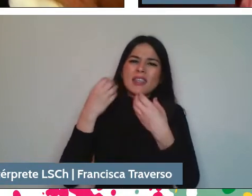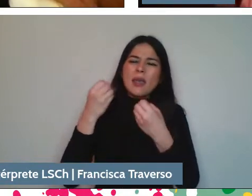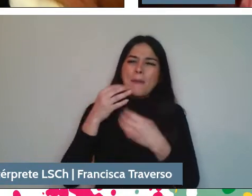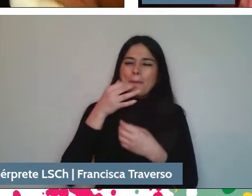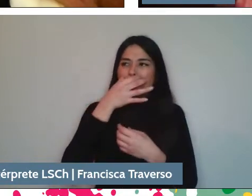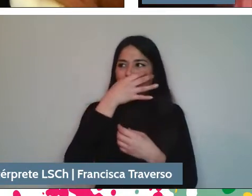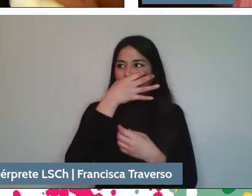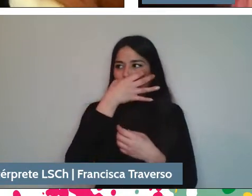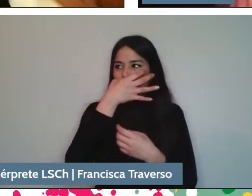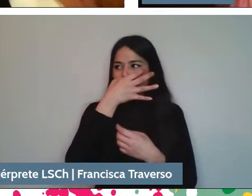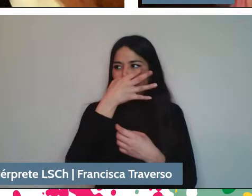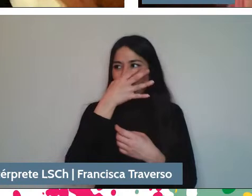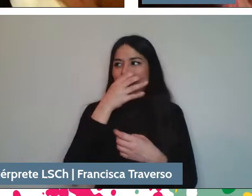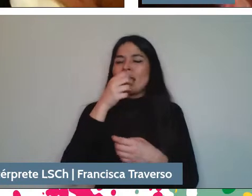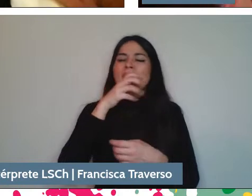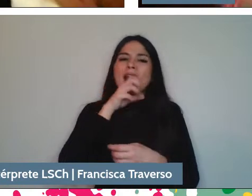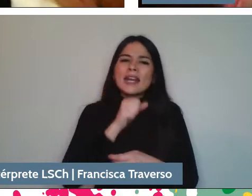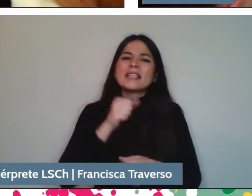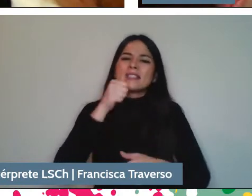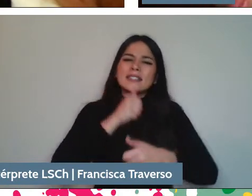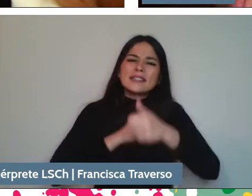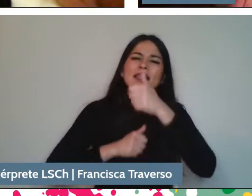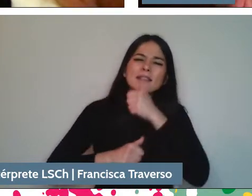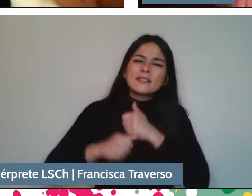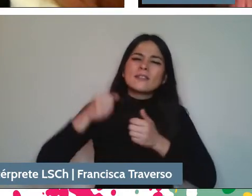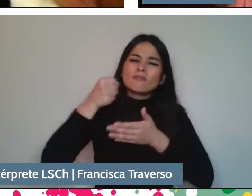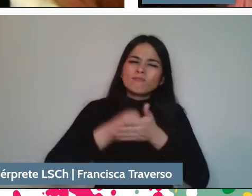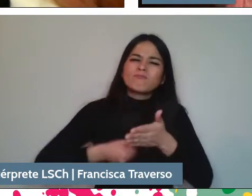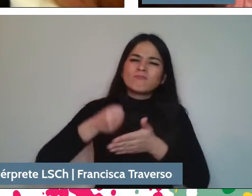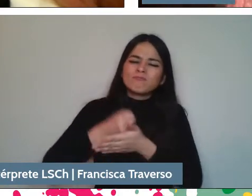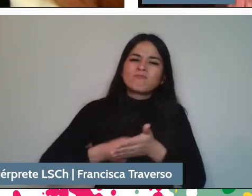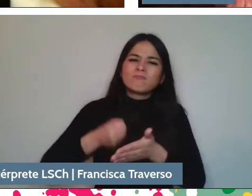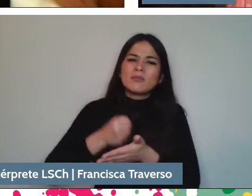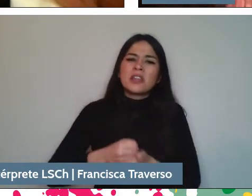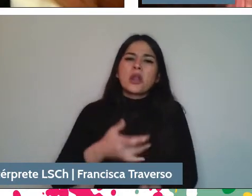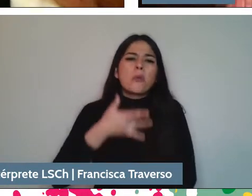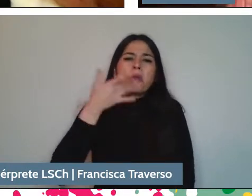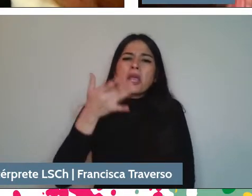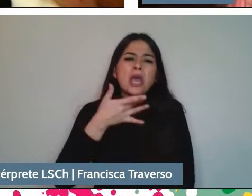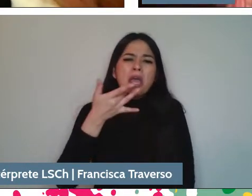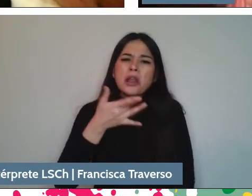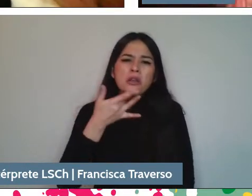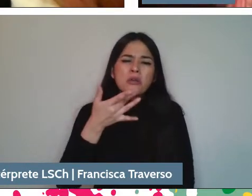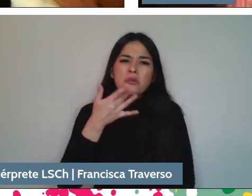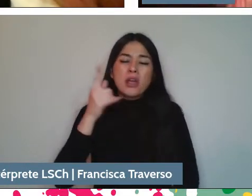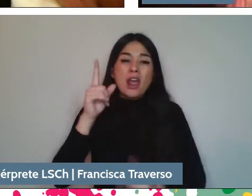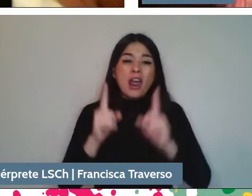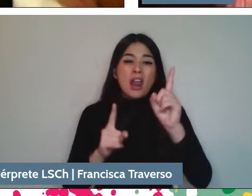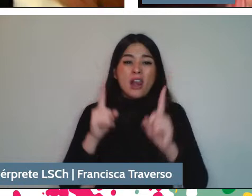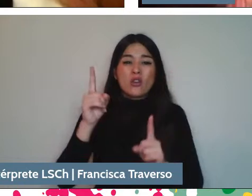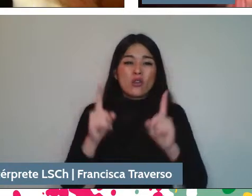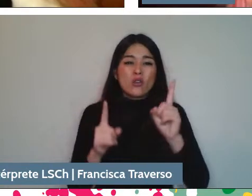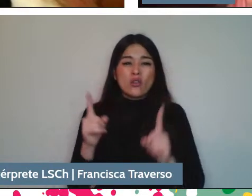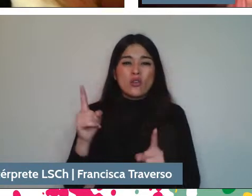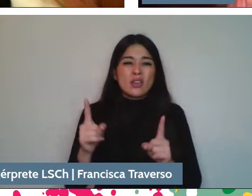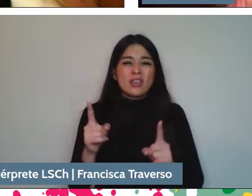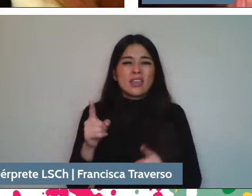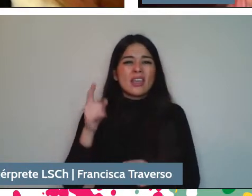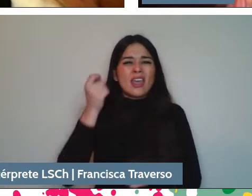que de alguna manera hay algo ahí en aquello que se ve, que se considera, que entiende su vulnerabilidad,